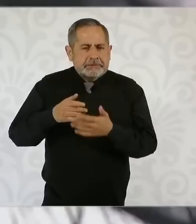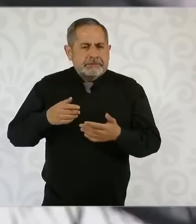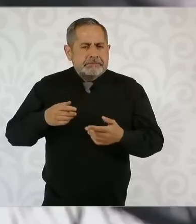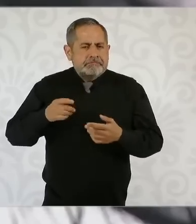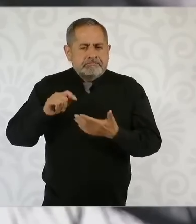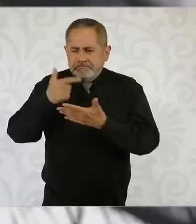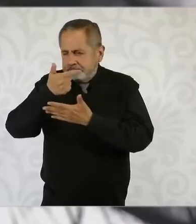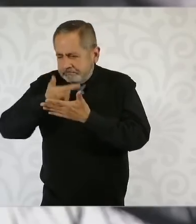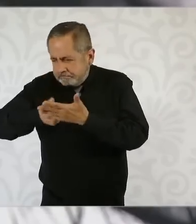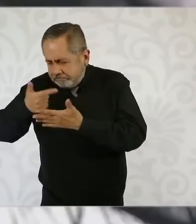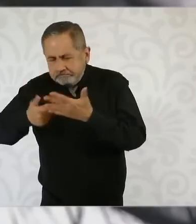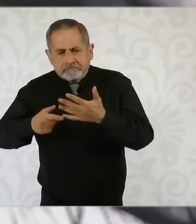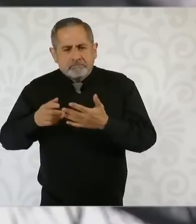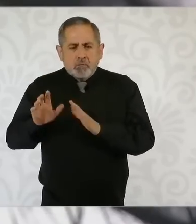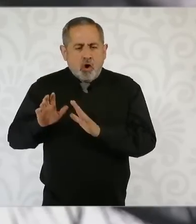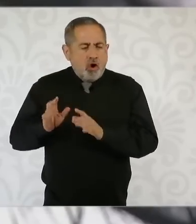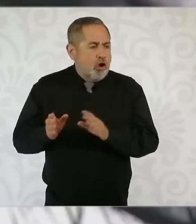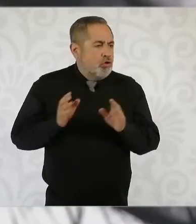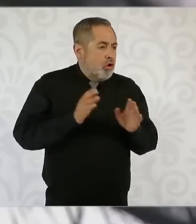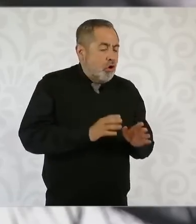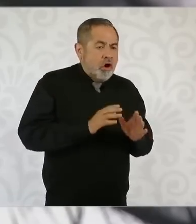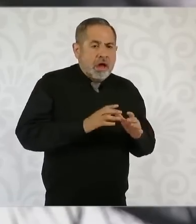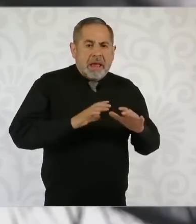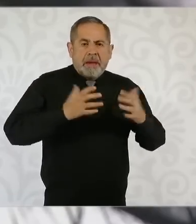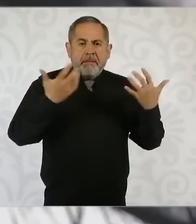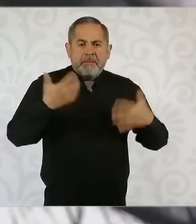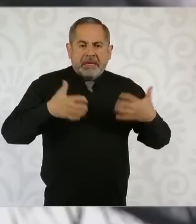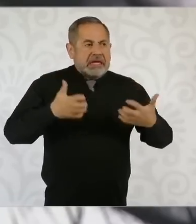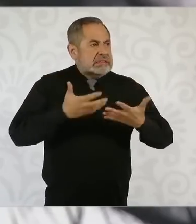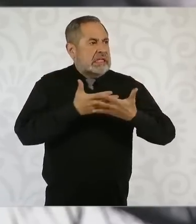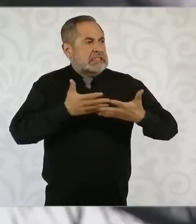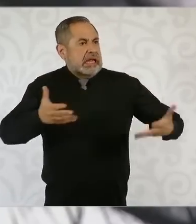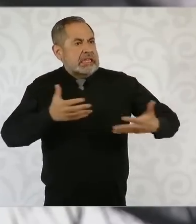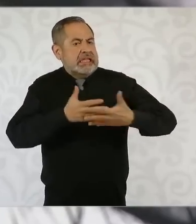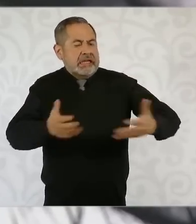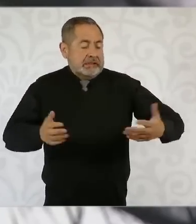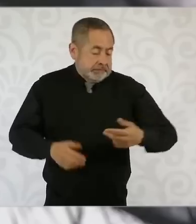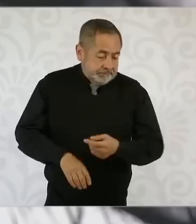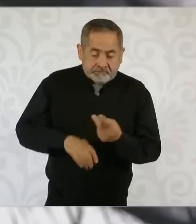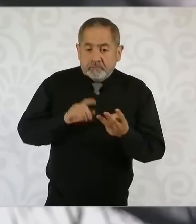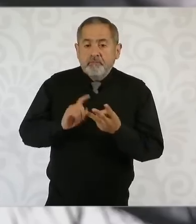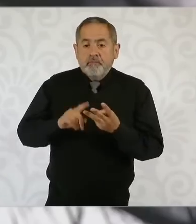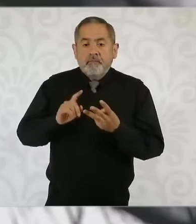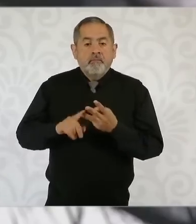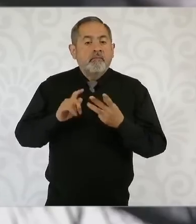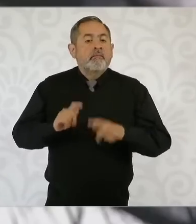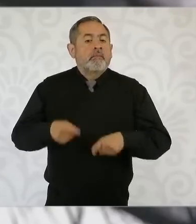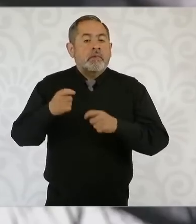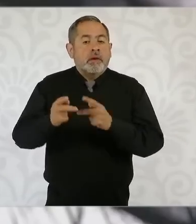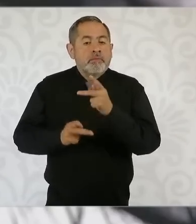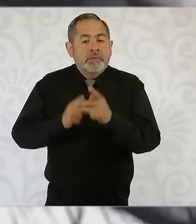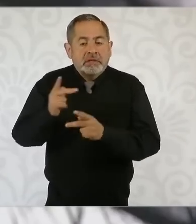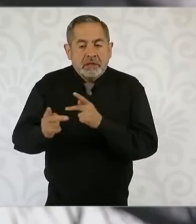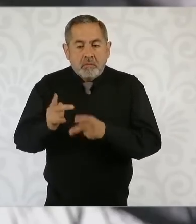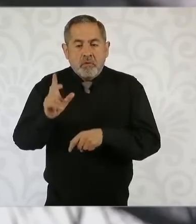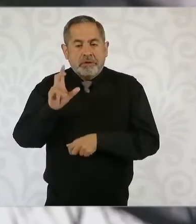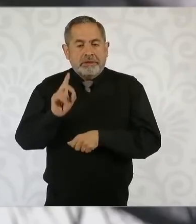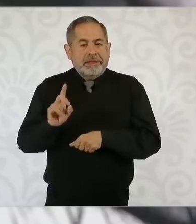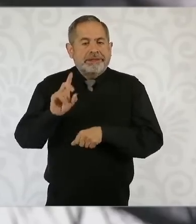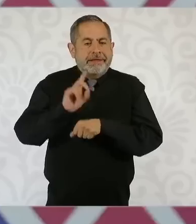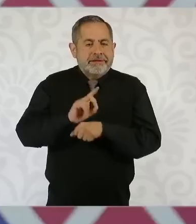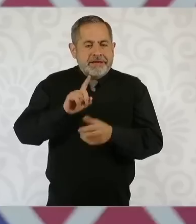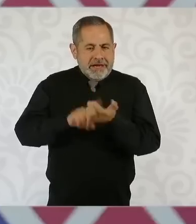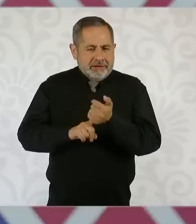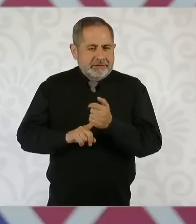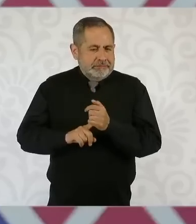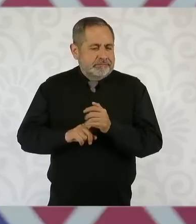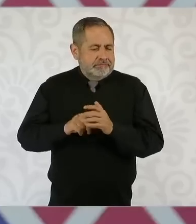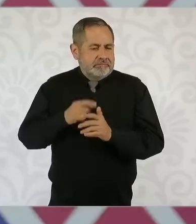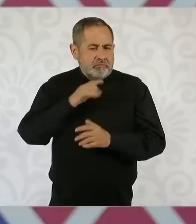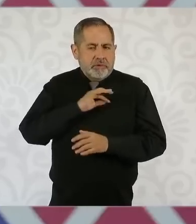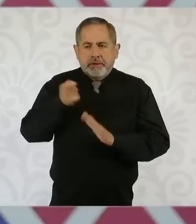nosotros directamente otorgamos eh crédito 30 días Eh Eh adicional a eso pues hacemos Eh Eh alianzas